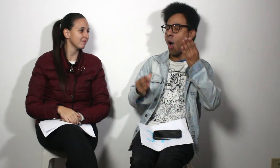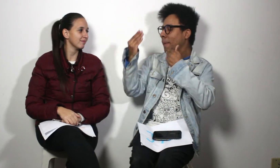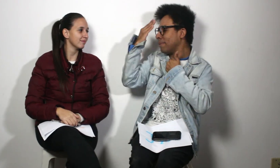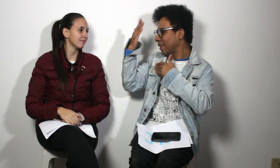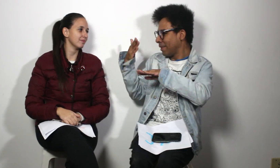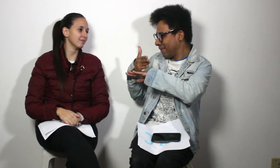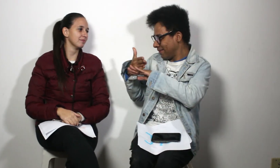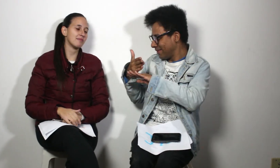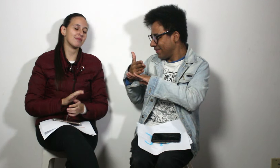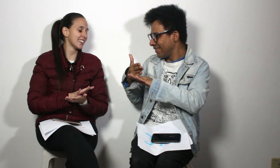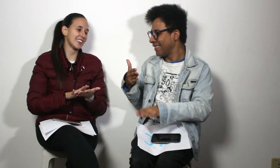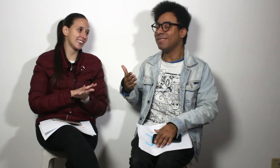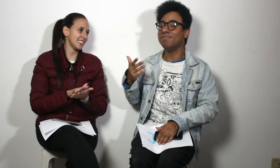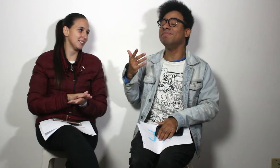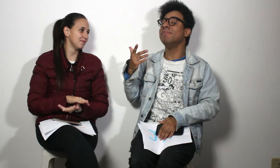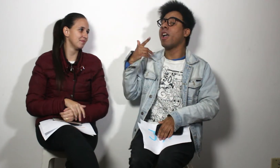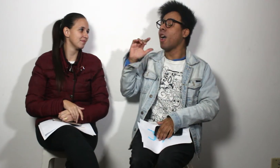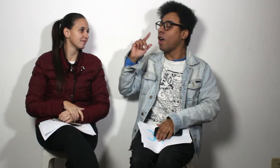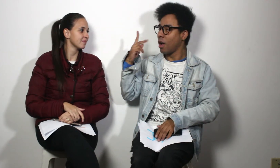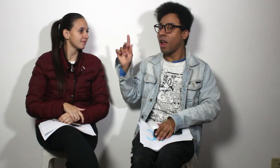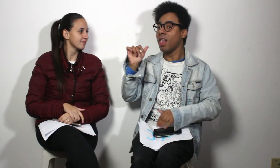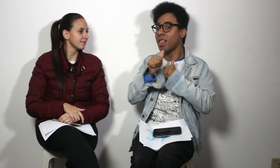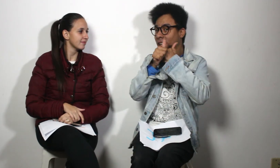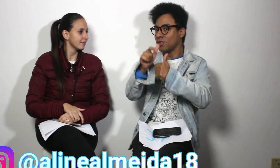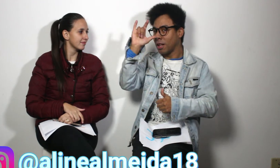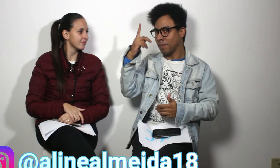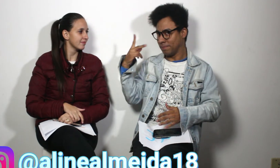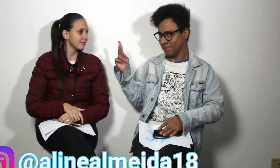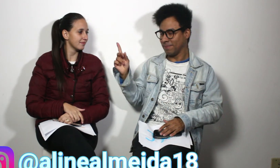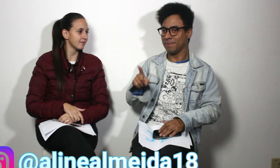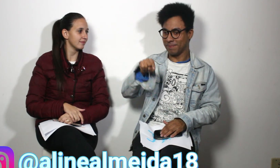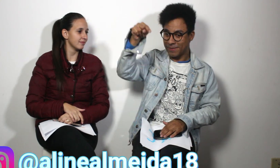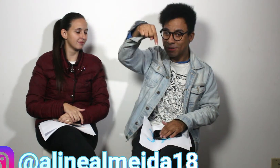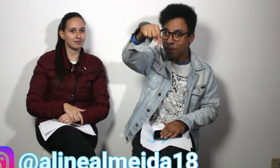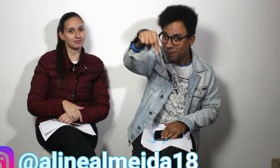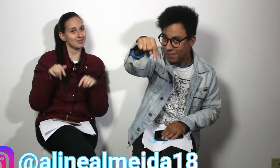muito Obriagdo participar meu canal! seguir dele instagram aqui